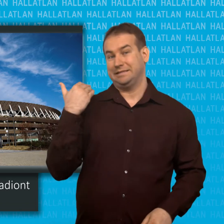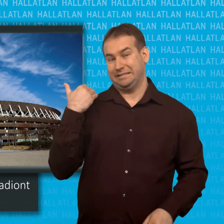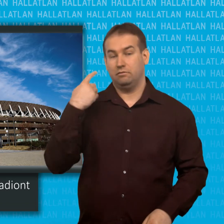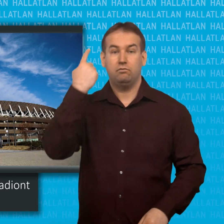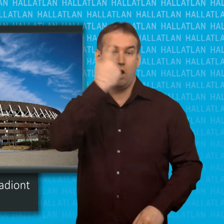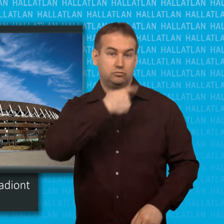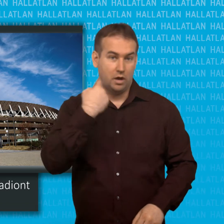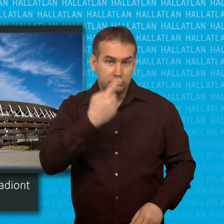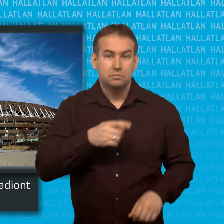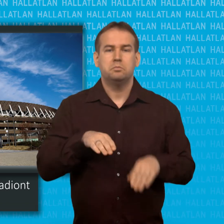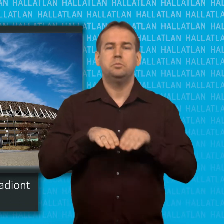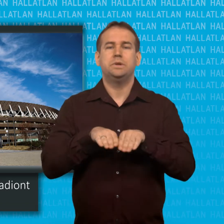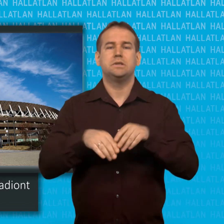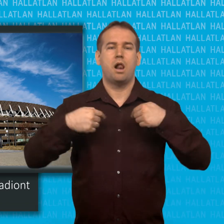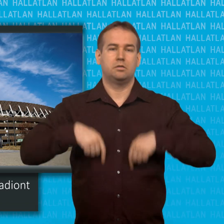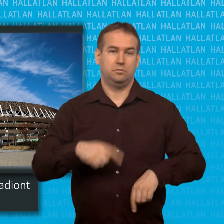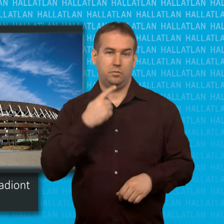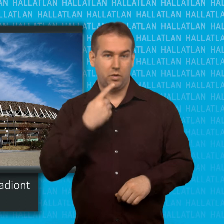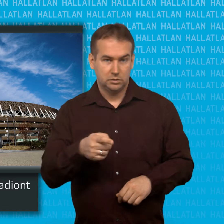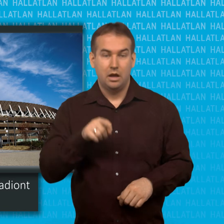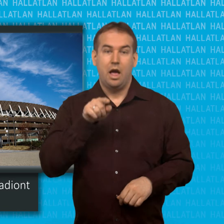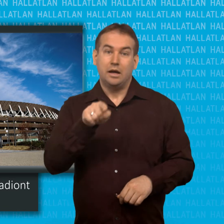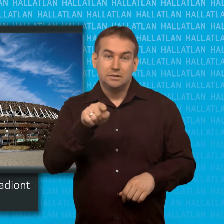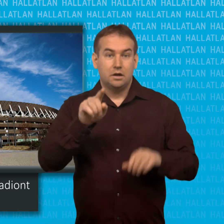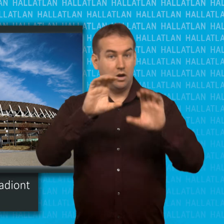"Ez az aréna beilleszkedik a környezetbe és a természetbe is"